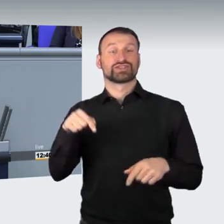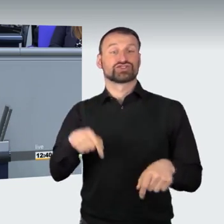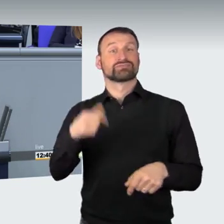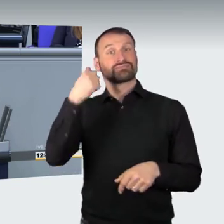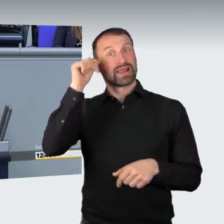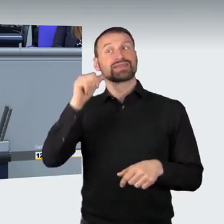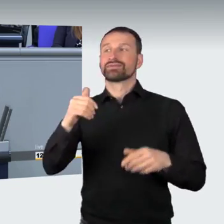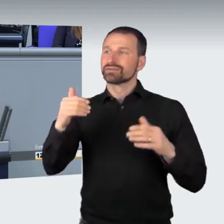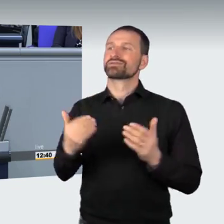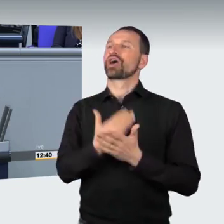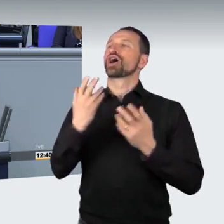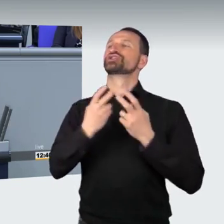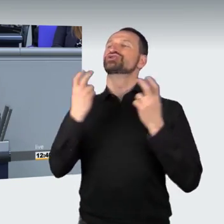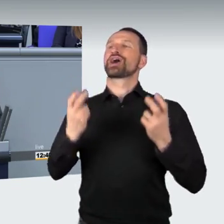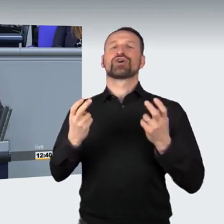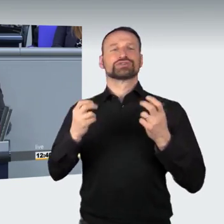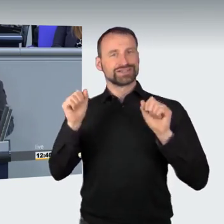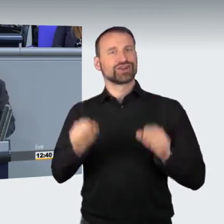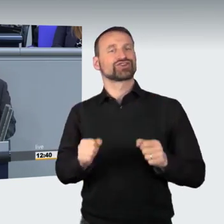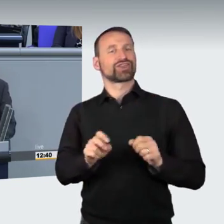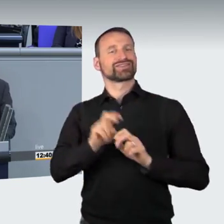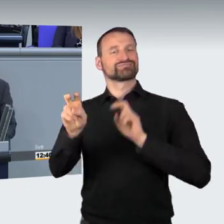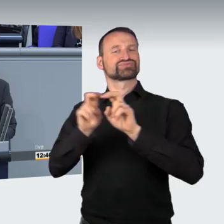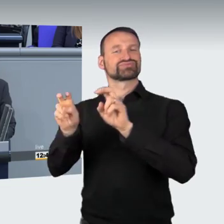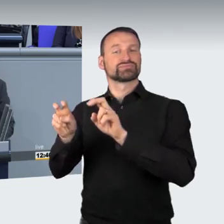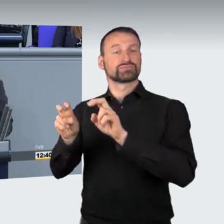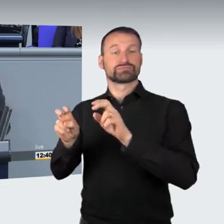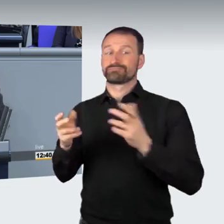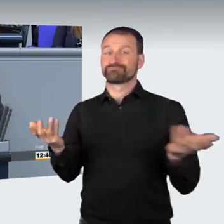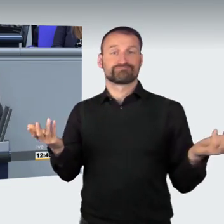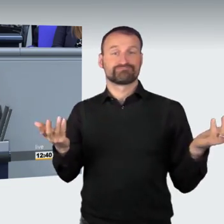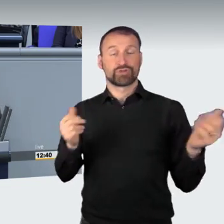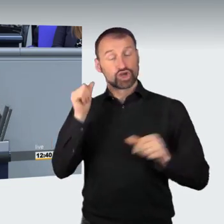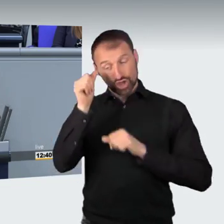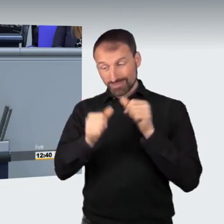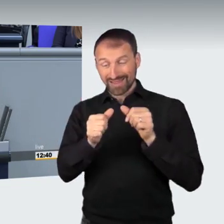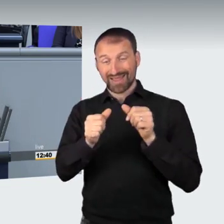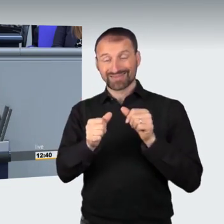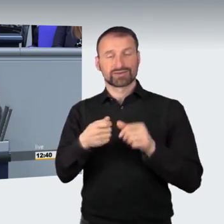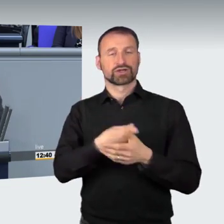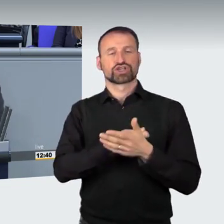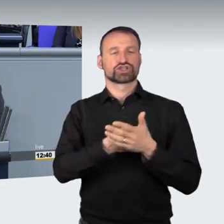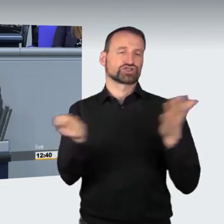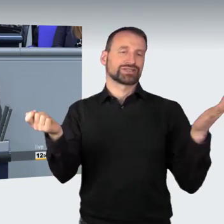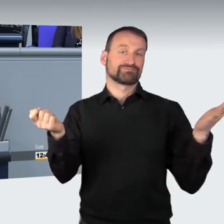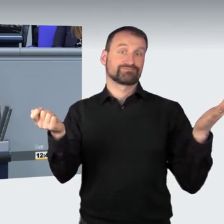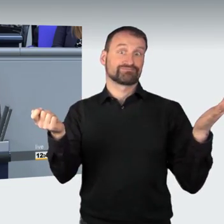wohlfeile Anträge formulieren und für bezahlbare Mieten kämpfen, aber dort, wo man Regierungsverantwortung hat, wo es darum geht,